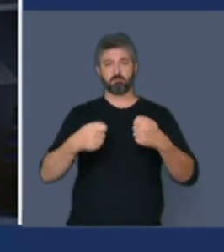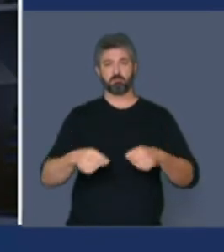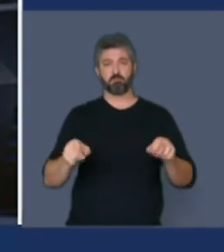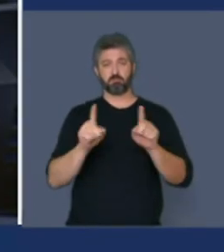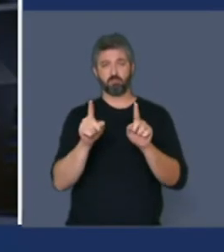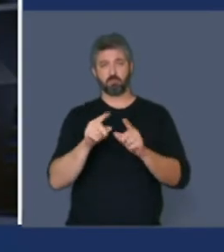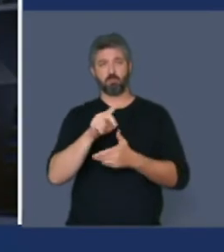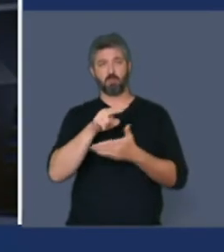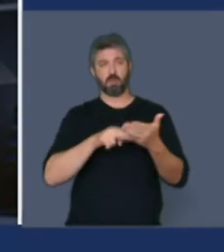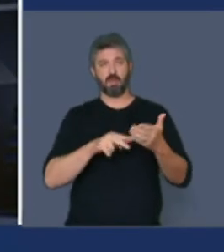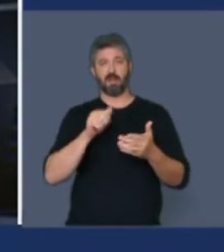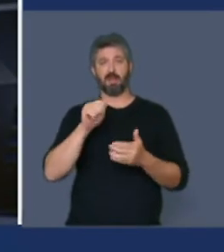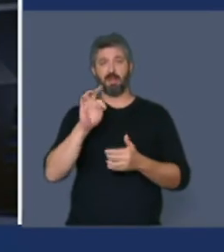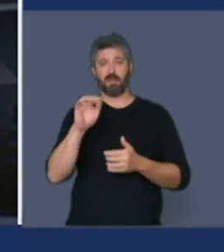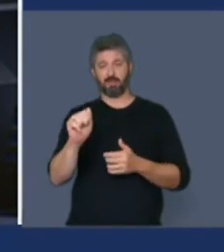LEITURA DA ATA DA SESSÃO ANTERIOR E PASSA-SE NESTE